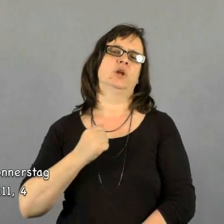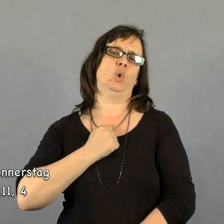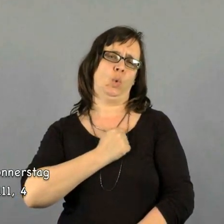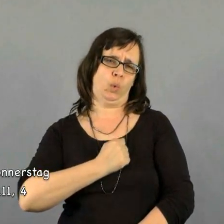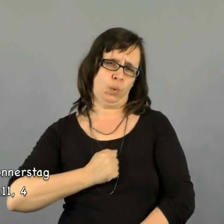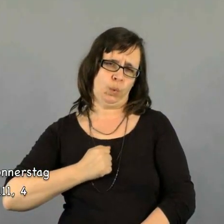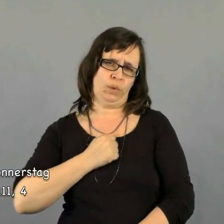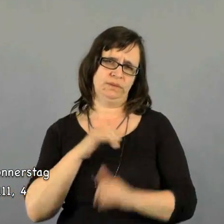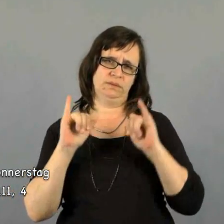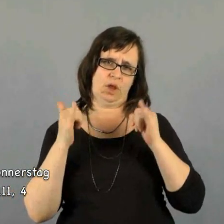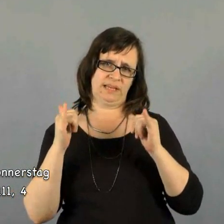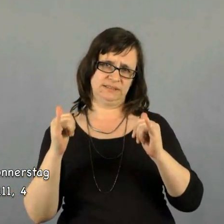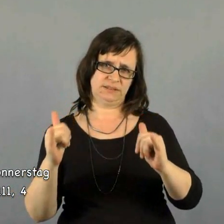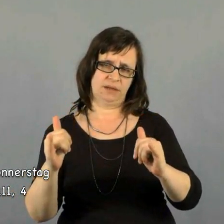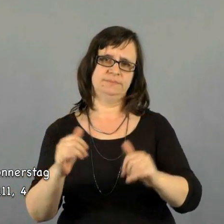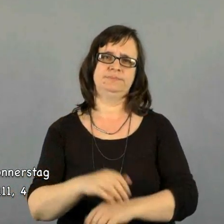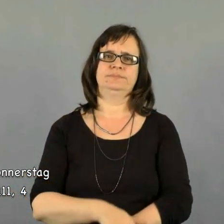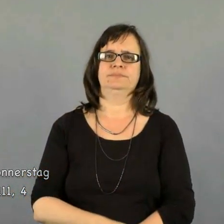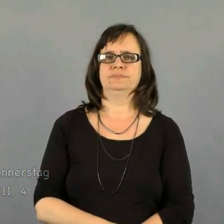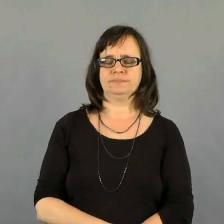Grün-Donnerstag (Kummer-Donnerstag)